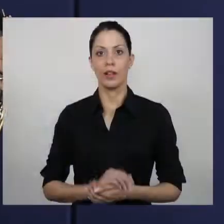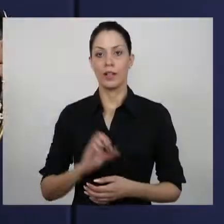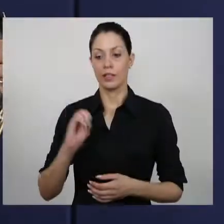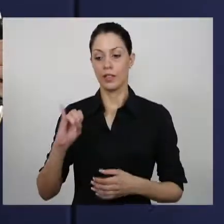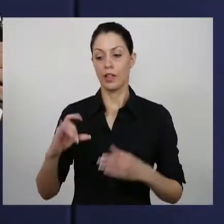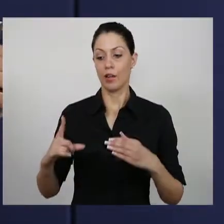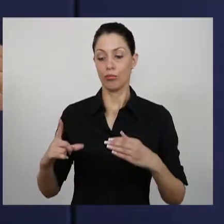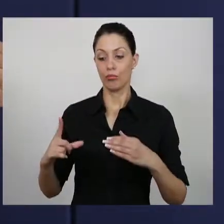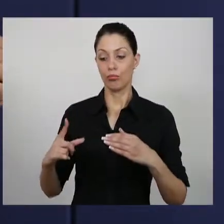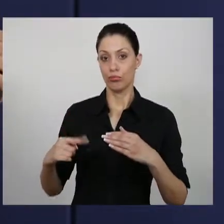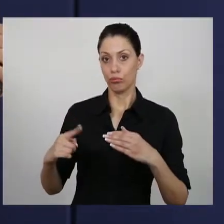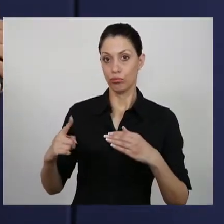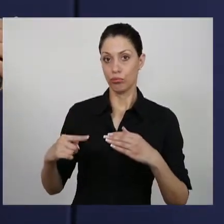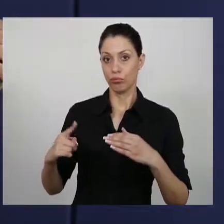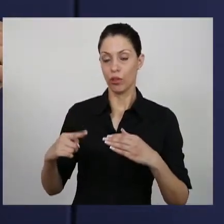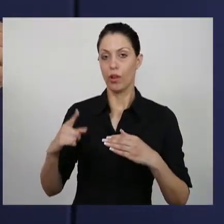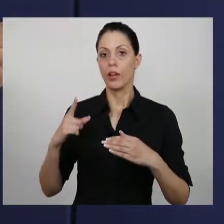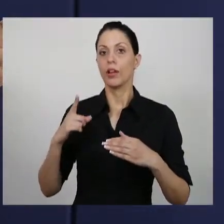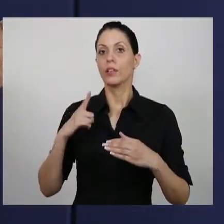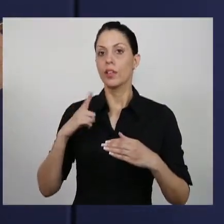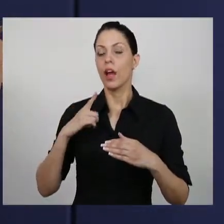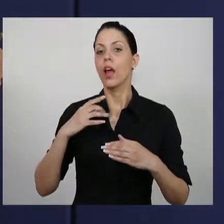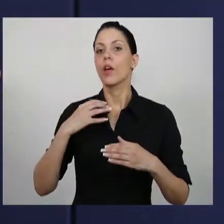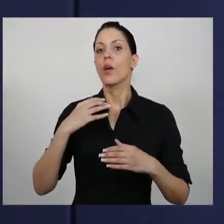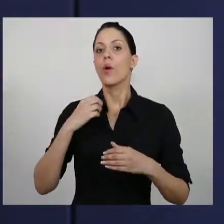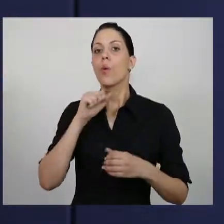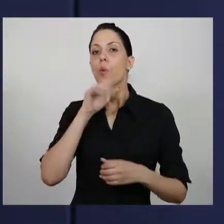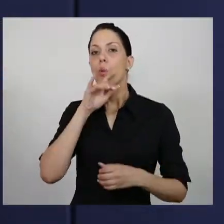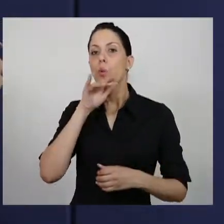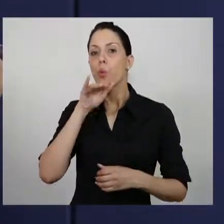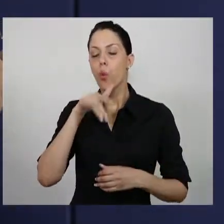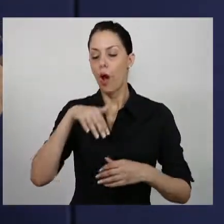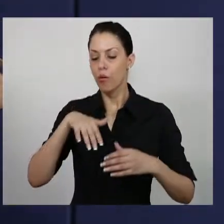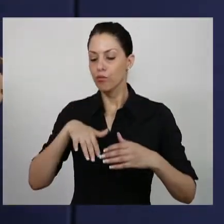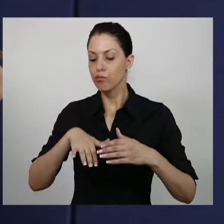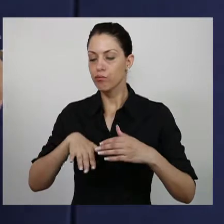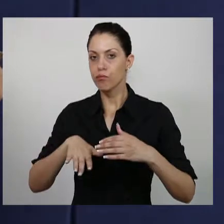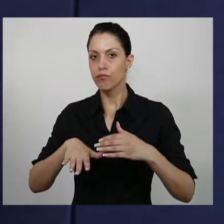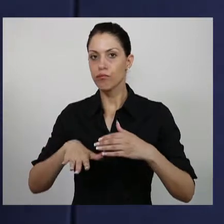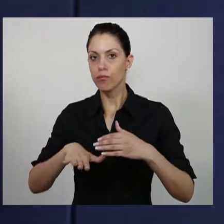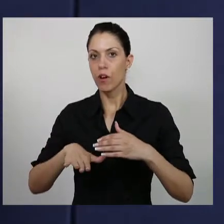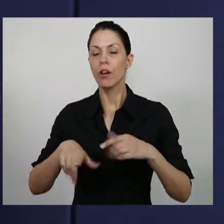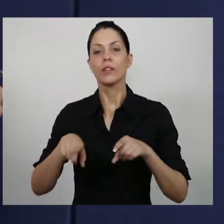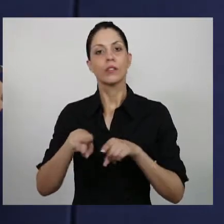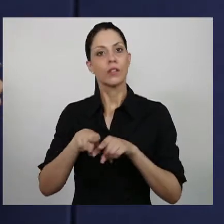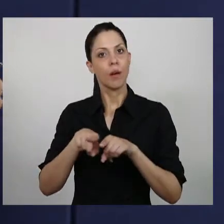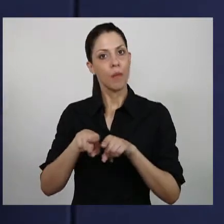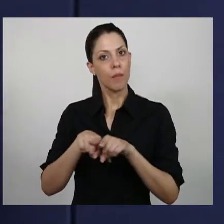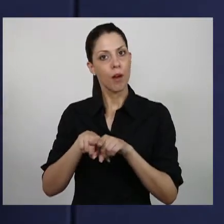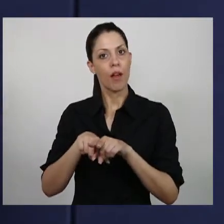chave o ar vai passar também por esse tubo, ou seja, o comprimento total desse tubo também